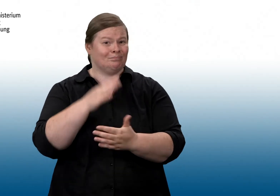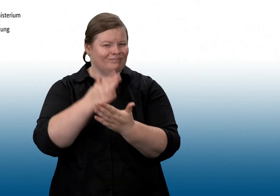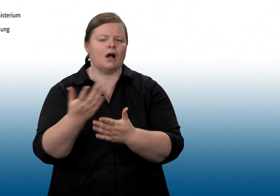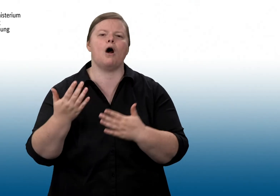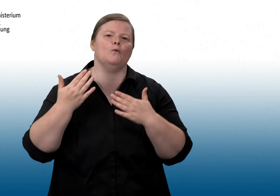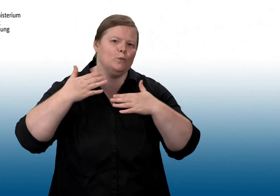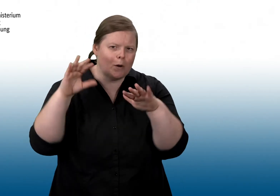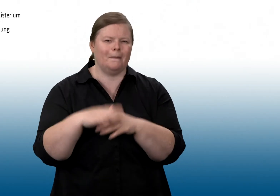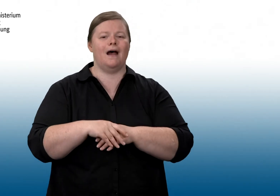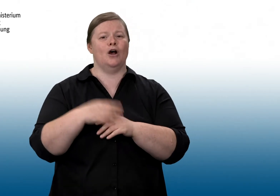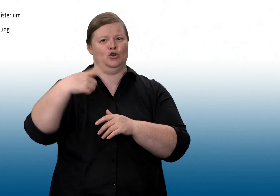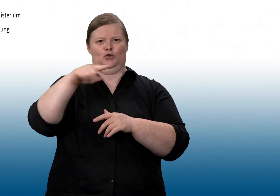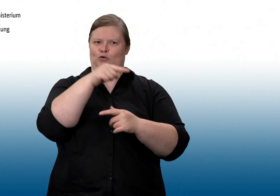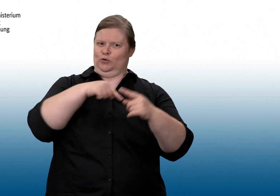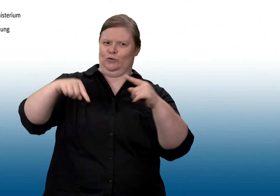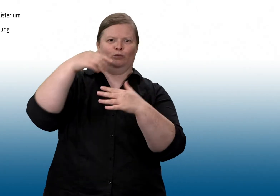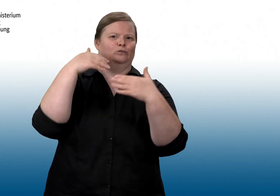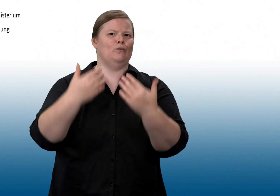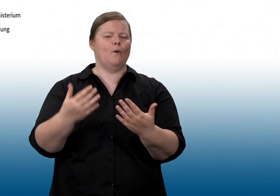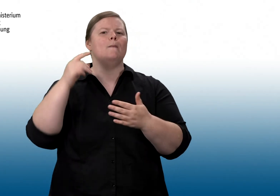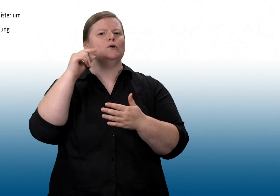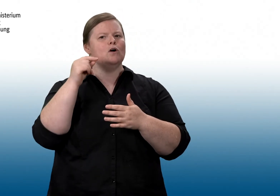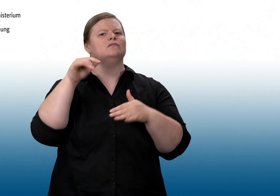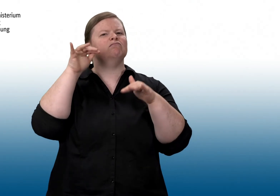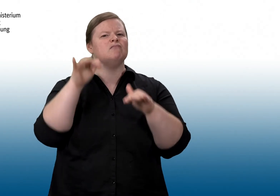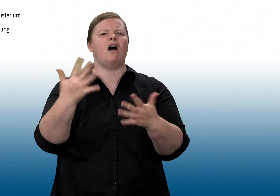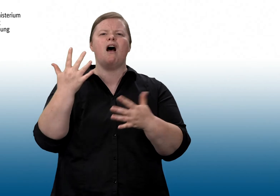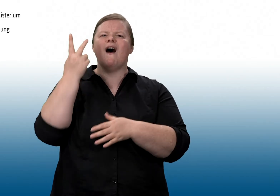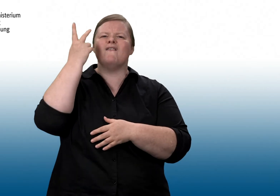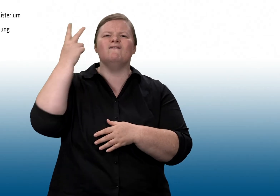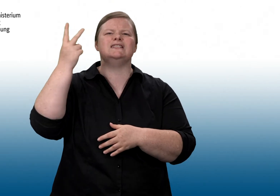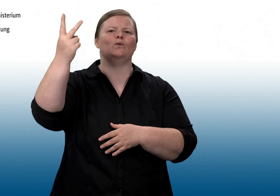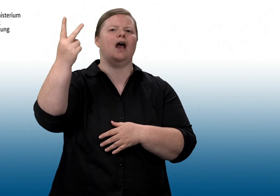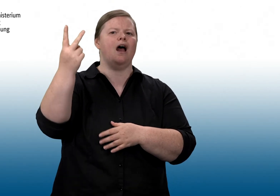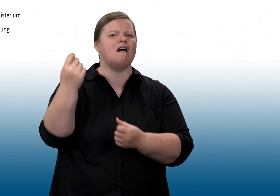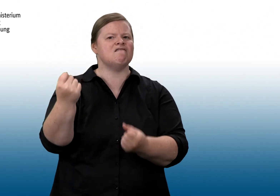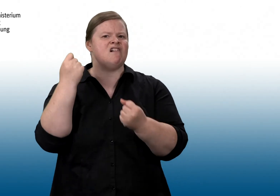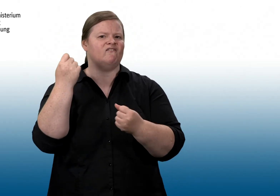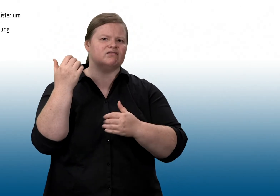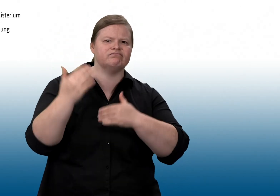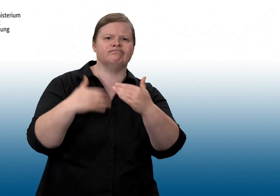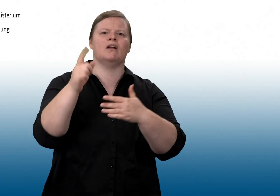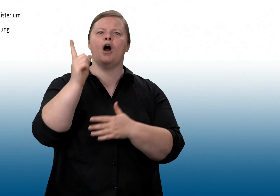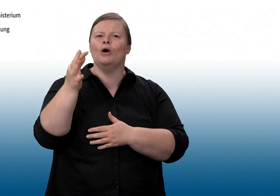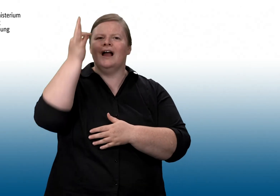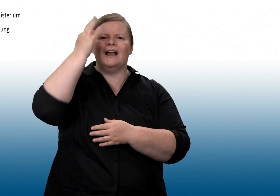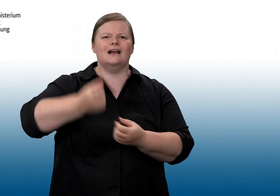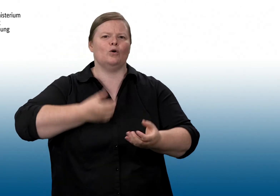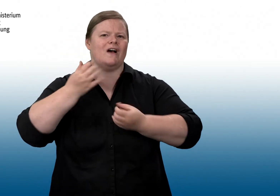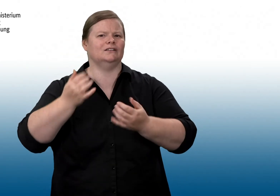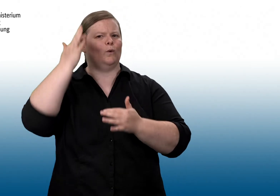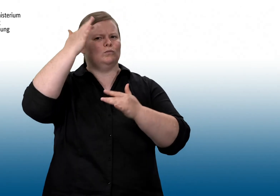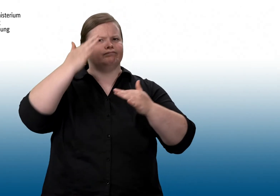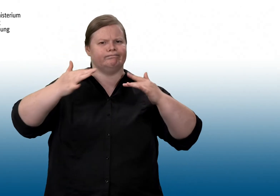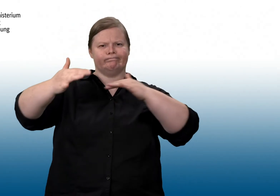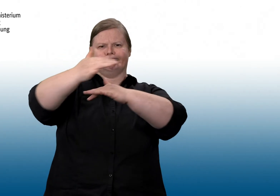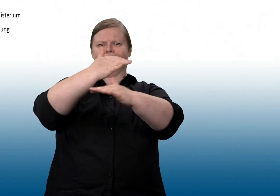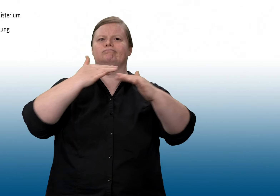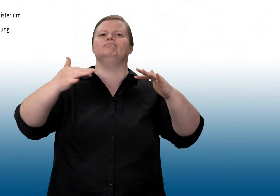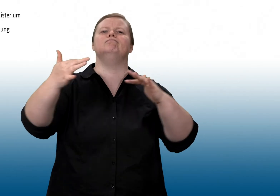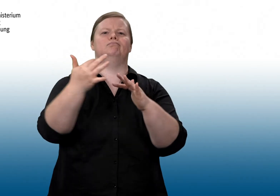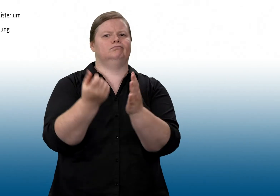Mehr noch: Sie zeigen visionäre Kraft und Innovationsgeist